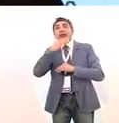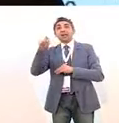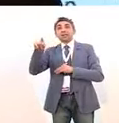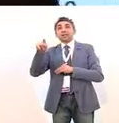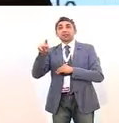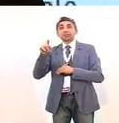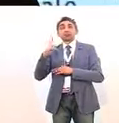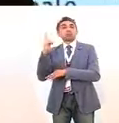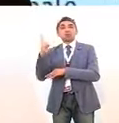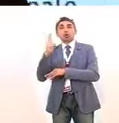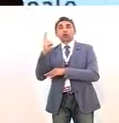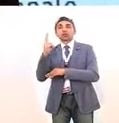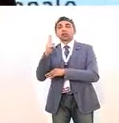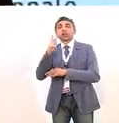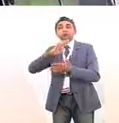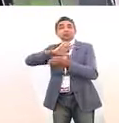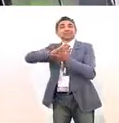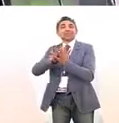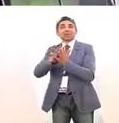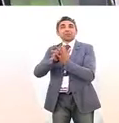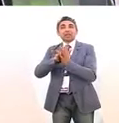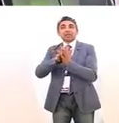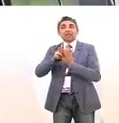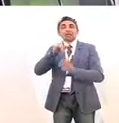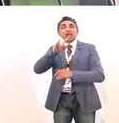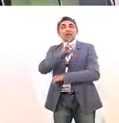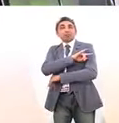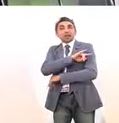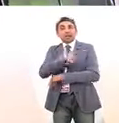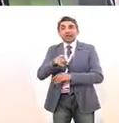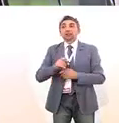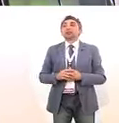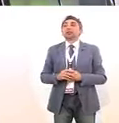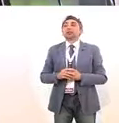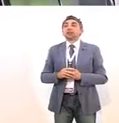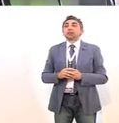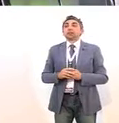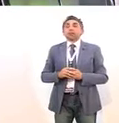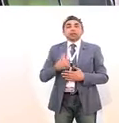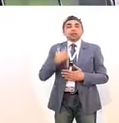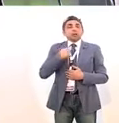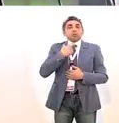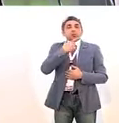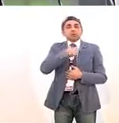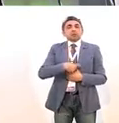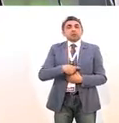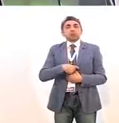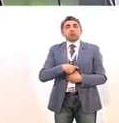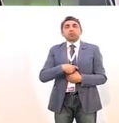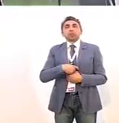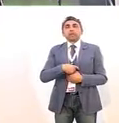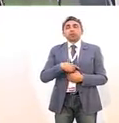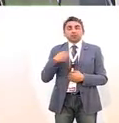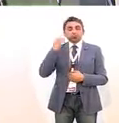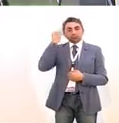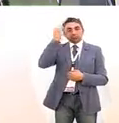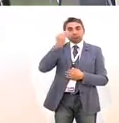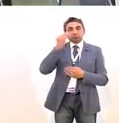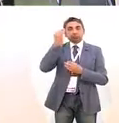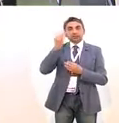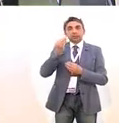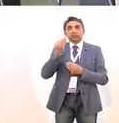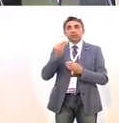della Shoah. Per me, nel mio personale pantheon di riferimento insieme a Dietrich Bonhoeffer,